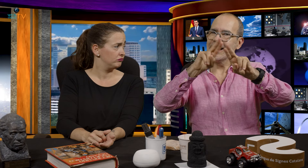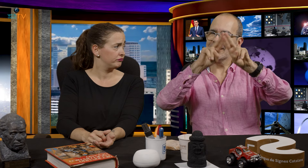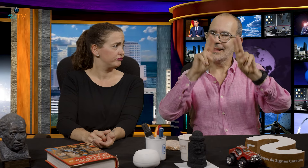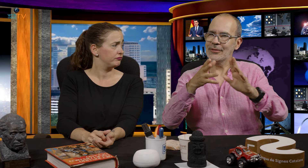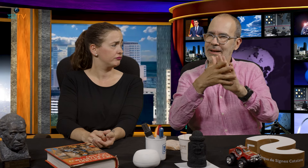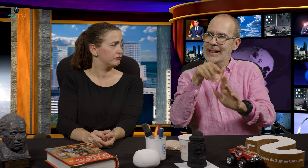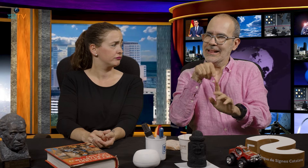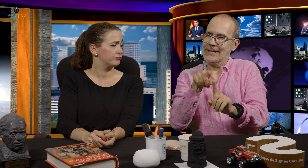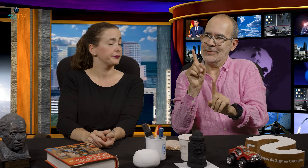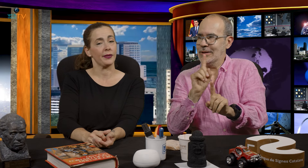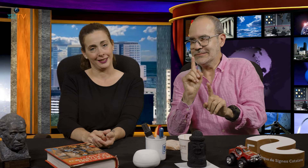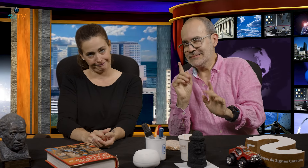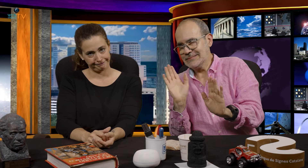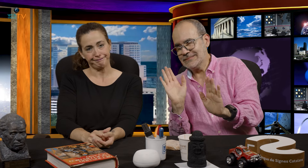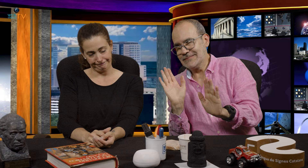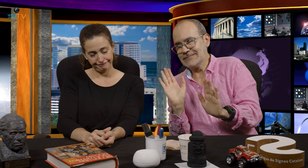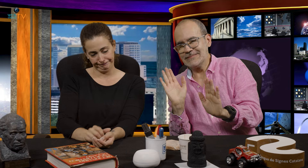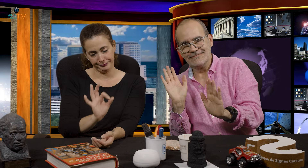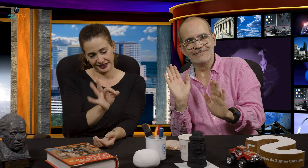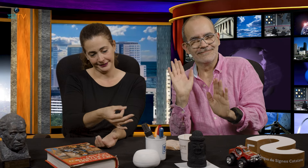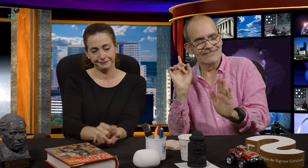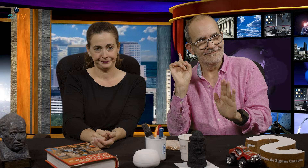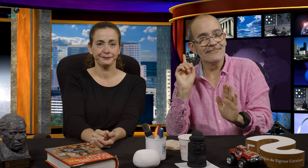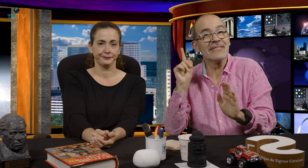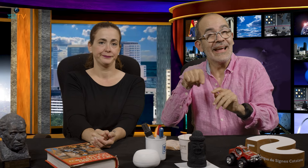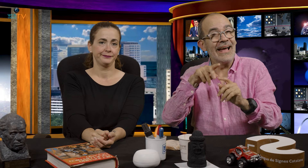del Internacional porque esta no es una lengua. Cierto